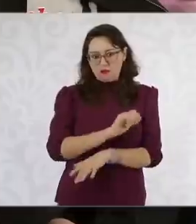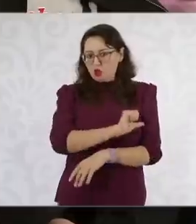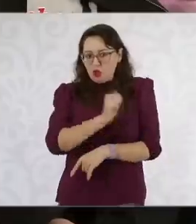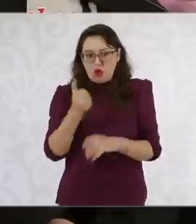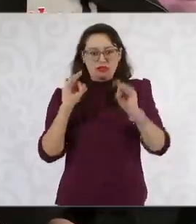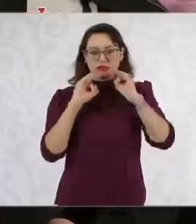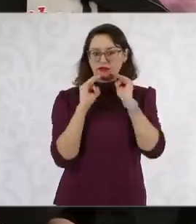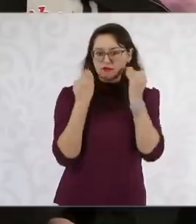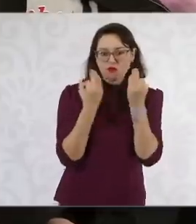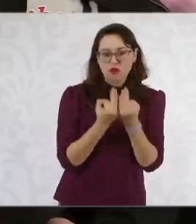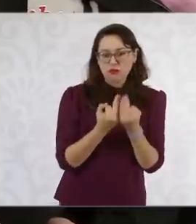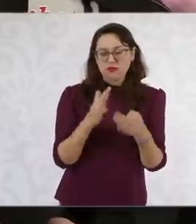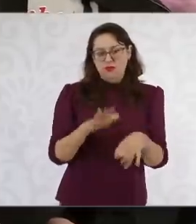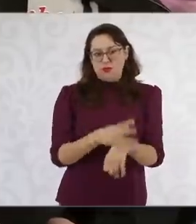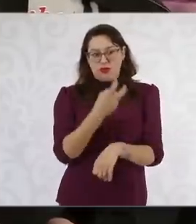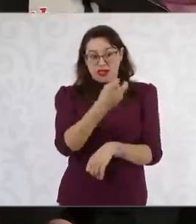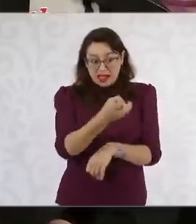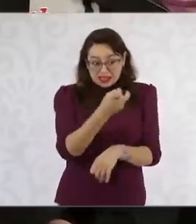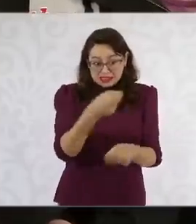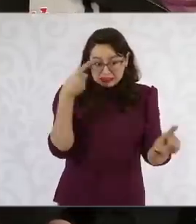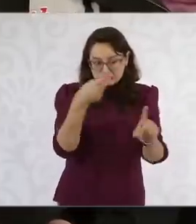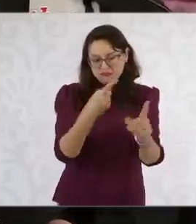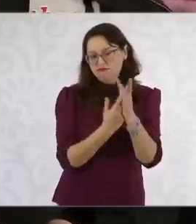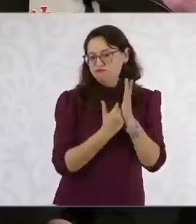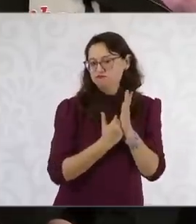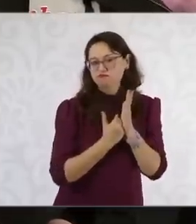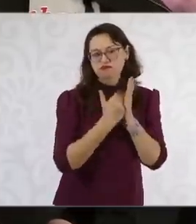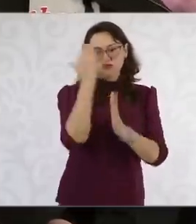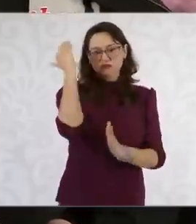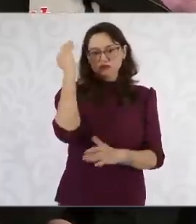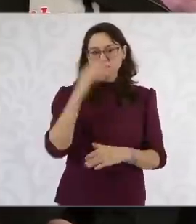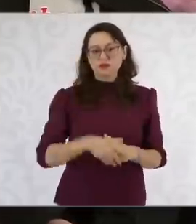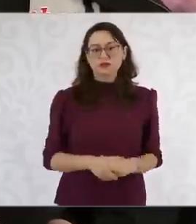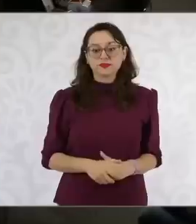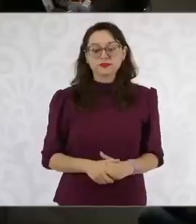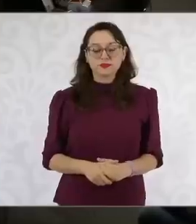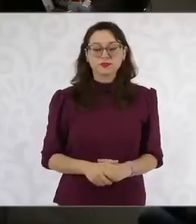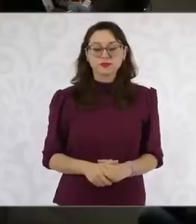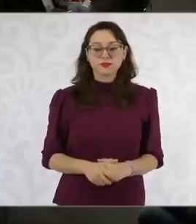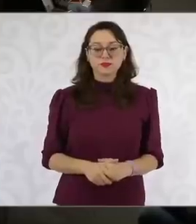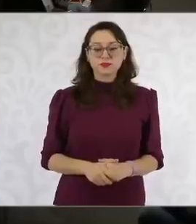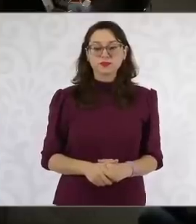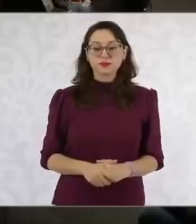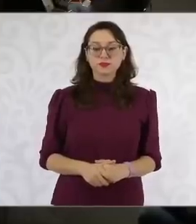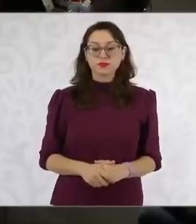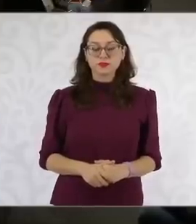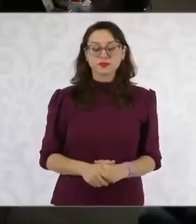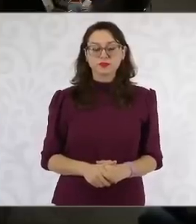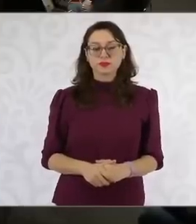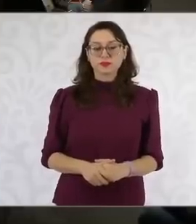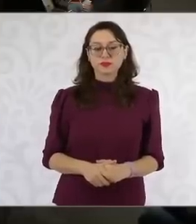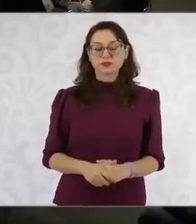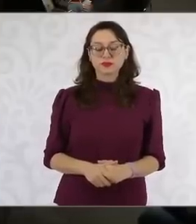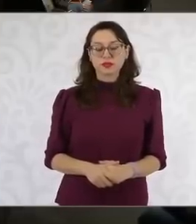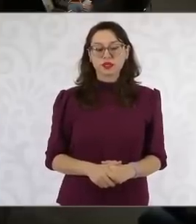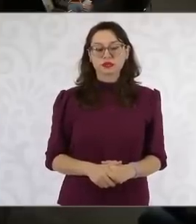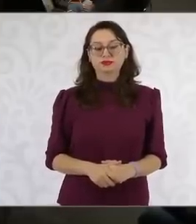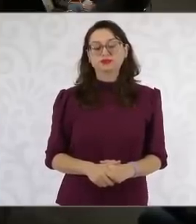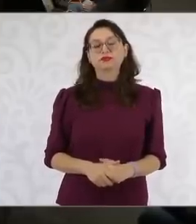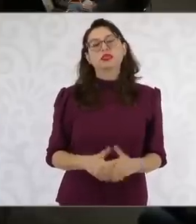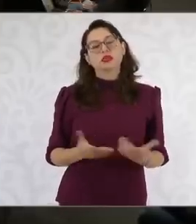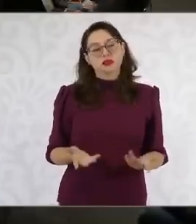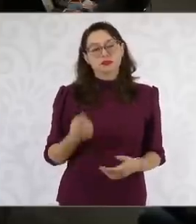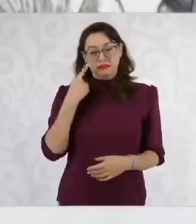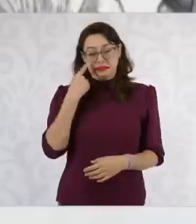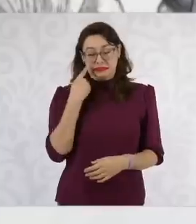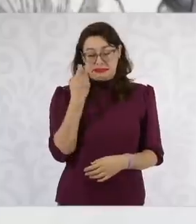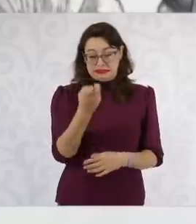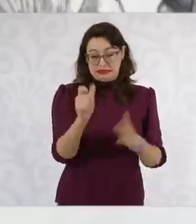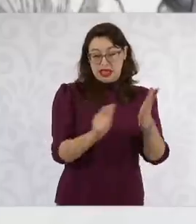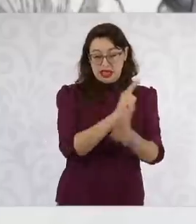para reducir en particular este delito Ah el la extorsión tiene digamos varios problemas no Uno